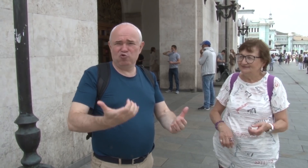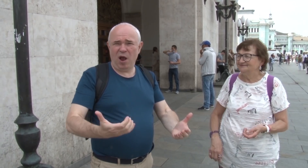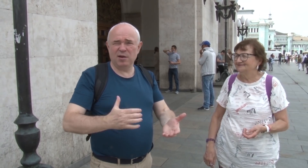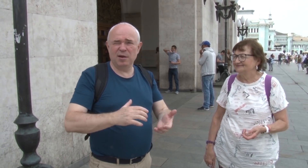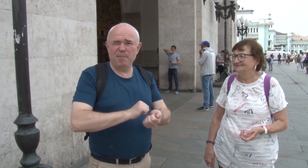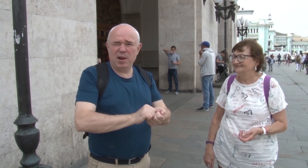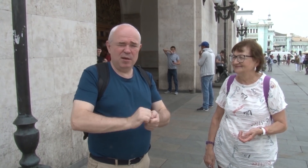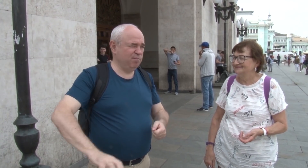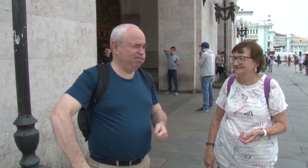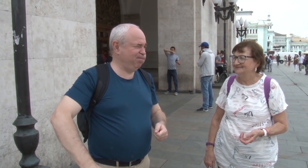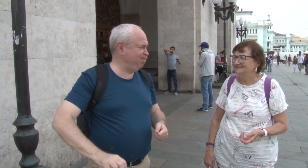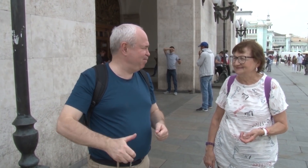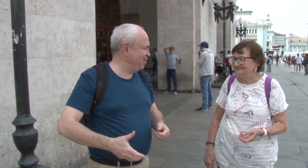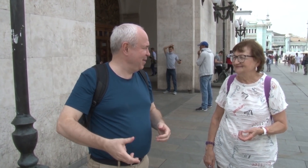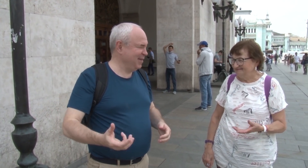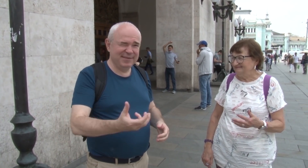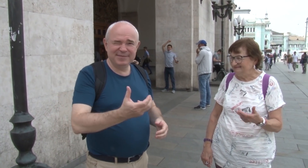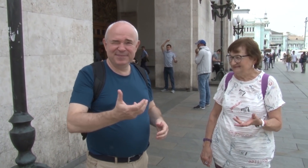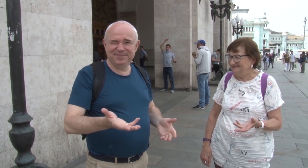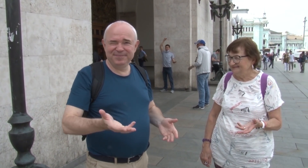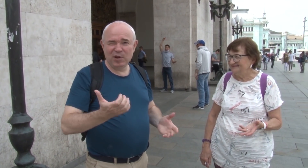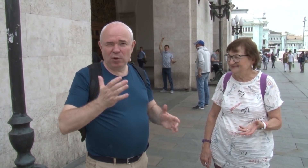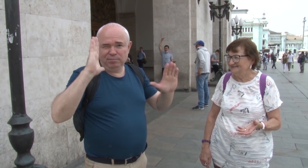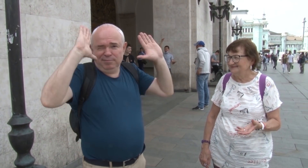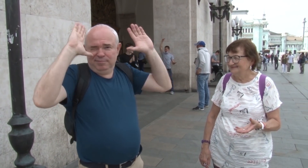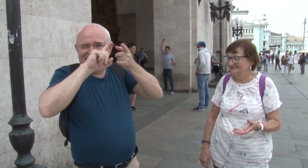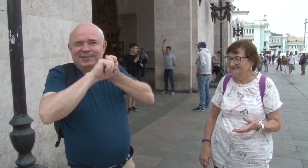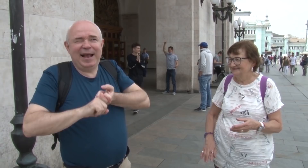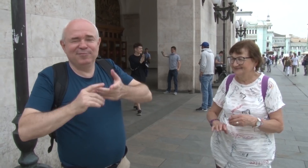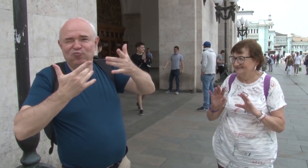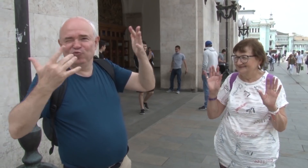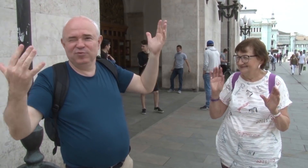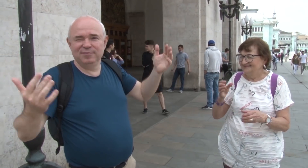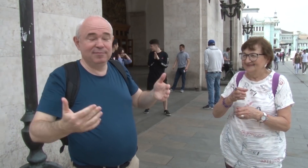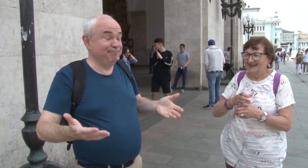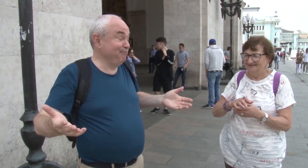Из них пили, и сейчас же мыли в «фонтанчиках». А сейчас? Представьте себе такое. Нет! Зараза!